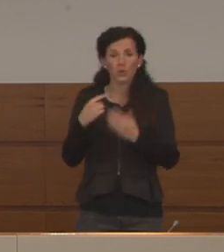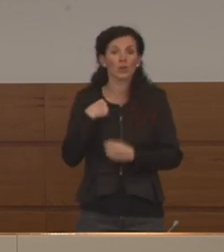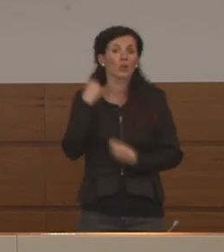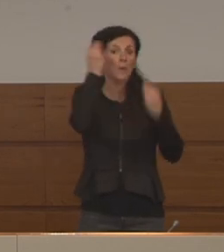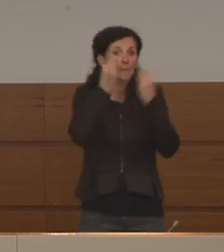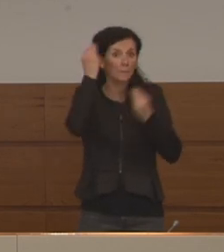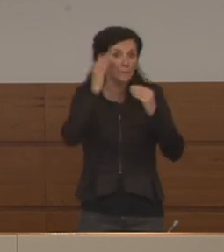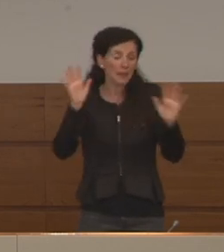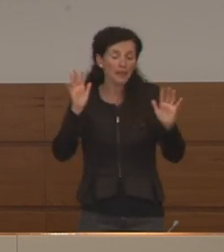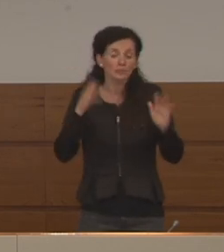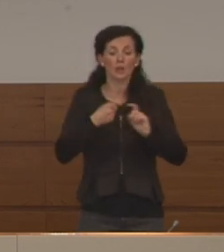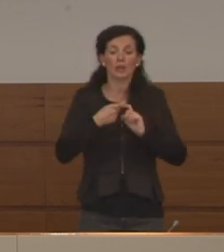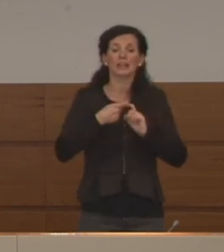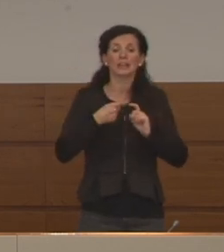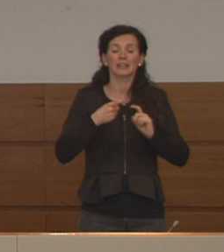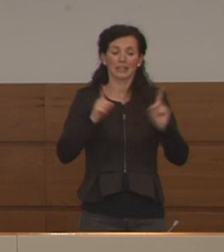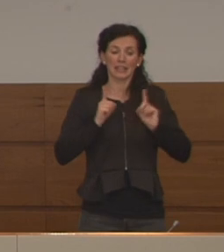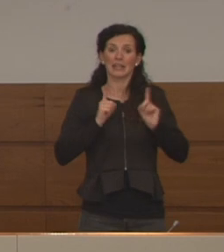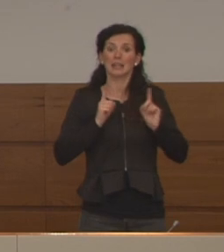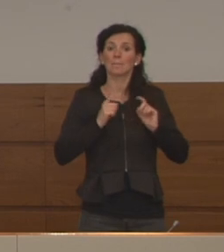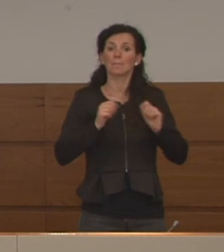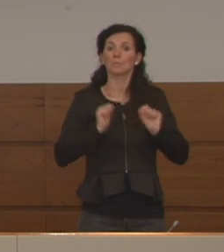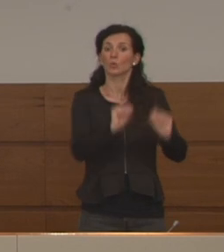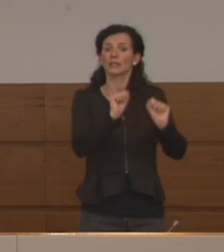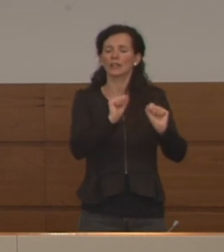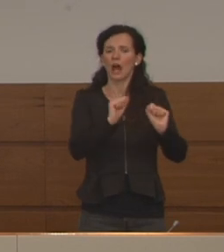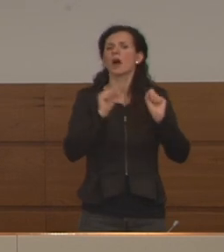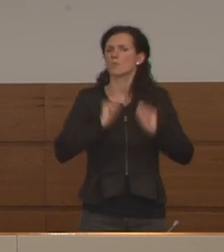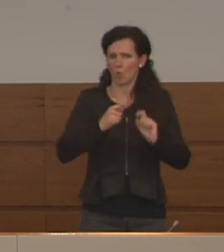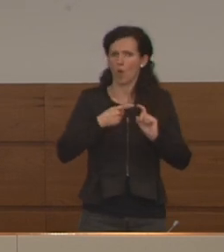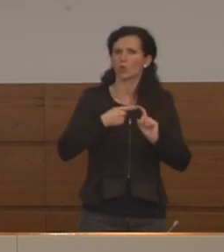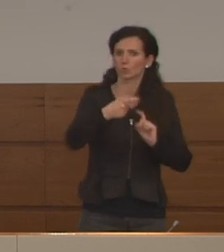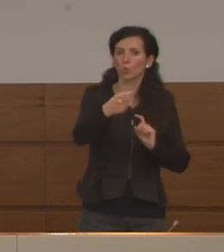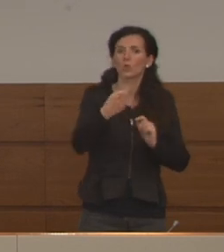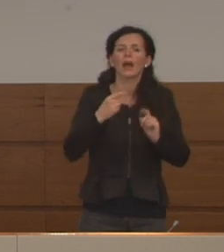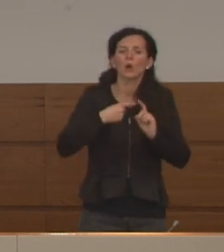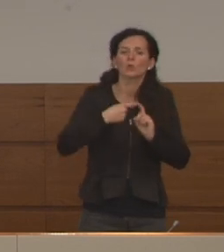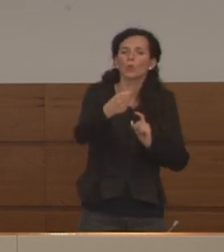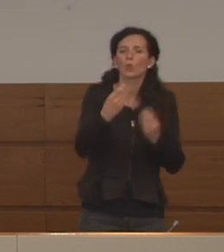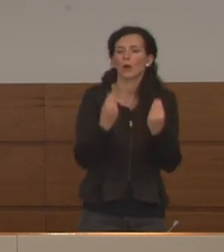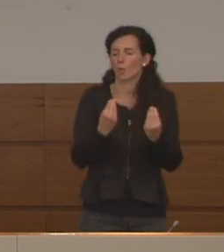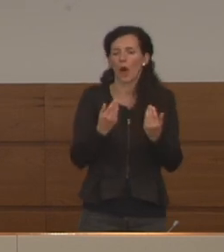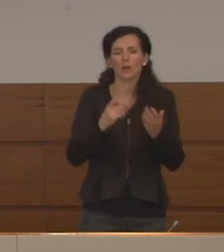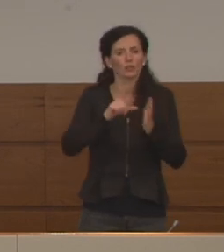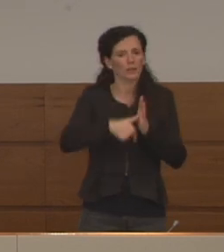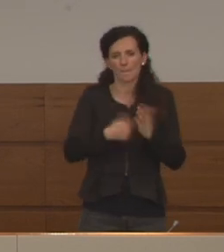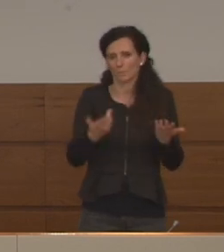ma quanto possa durare è tutto da verificare. Quindi non soltanto